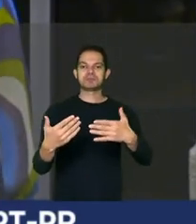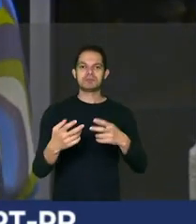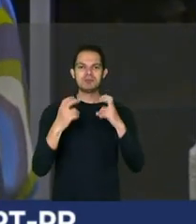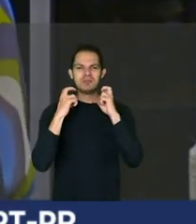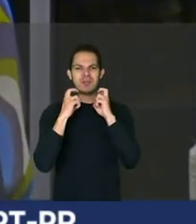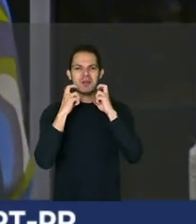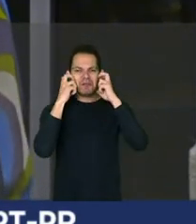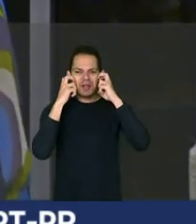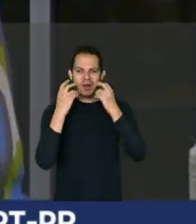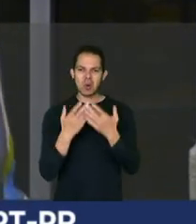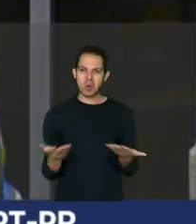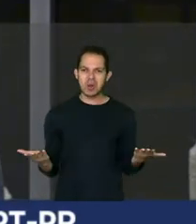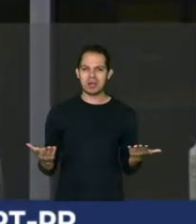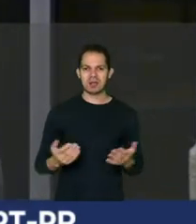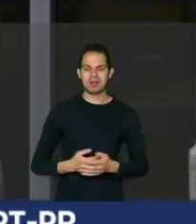SENDO PRATICADA. É UMA VERGONHA ISSO AQUI E VEM O